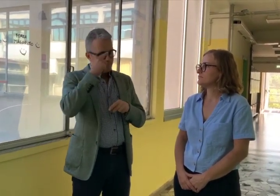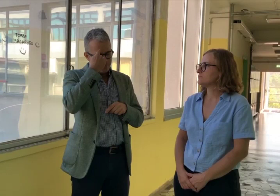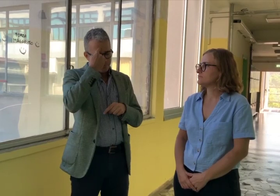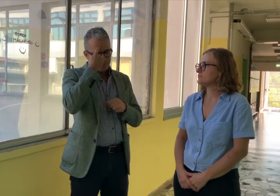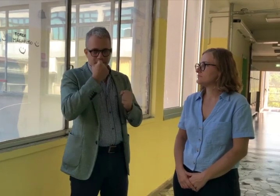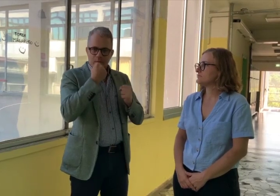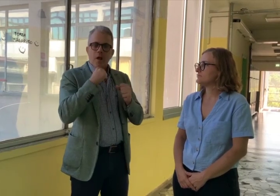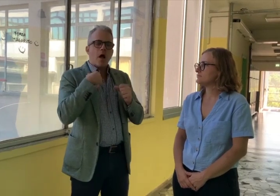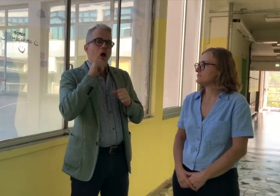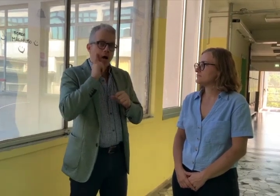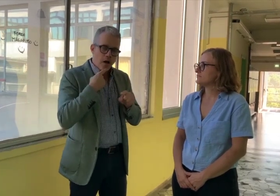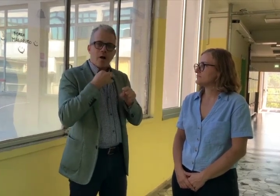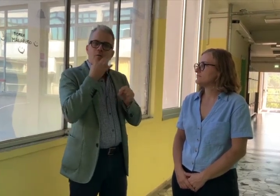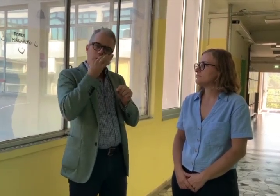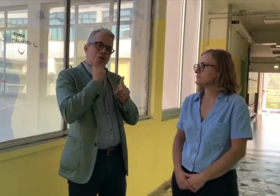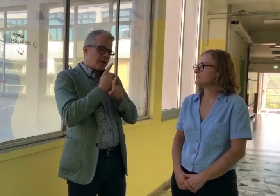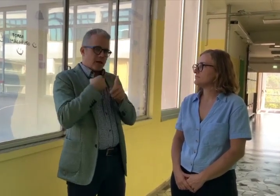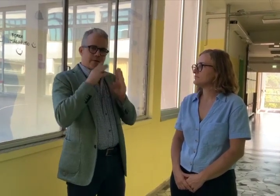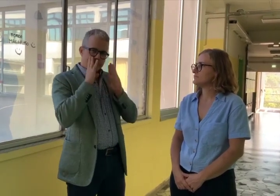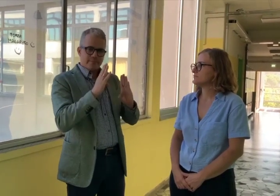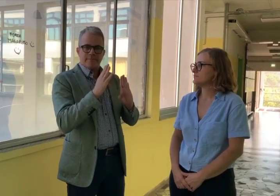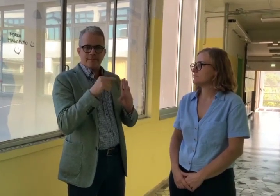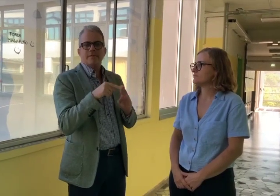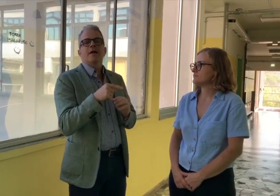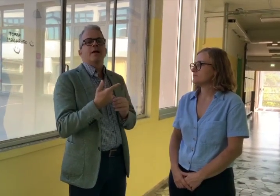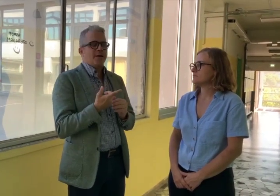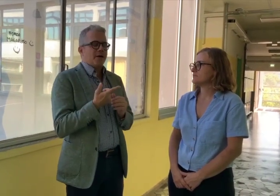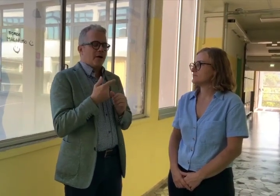ricordandoci sempre di dare attenzioni allo studente sordo.